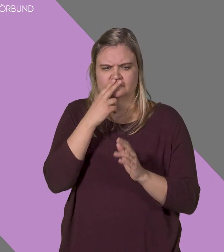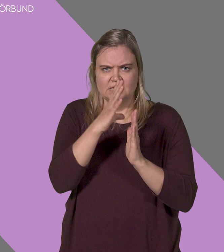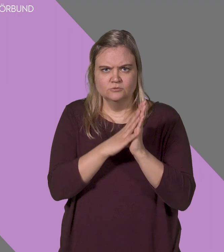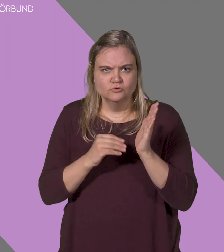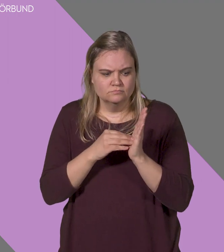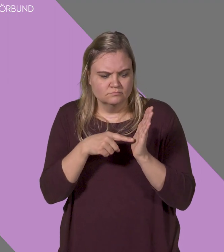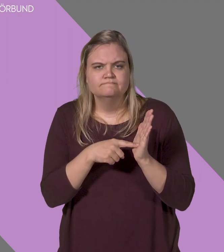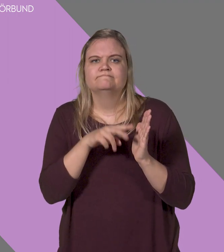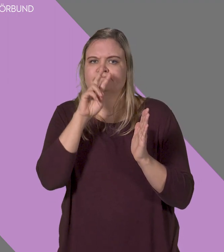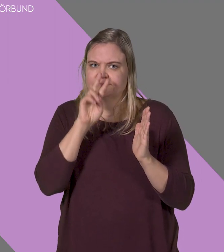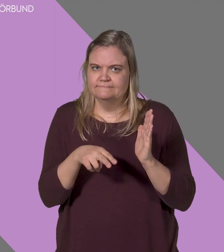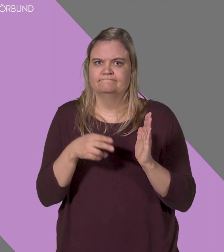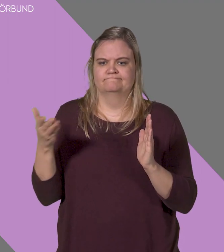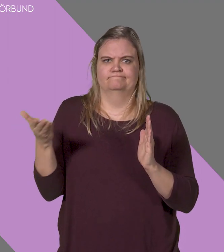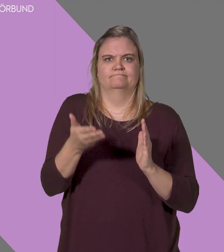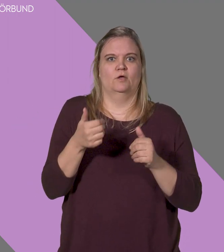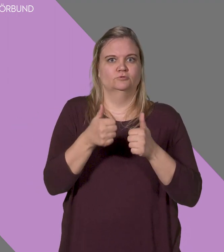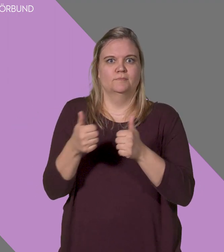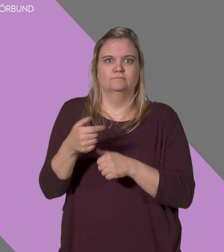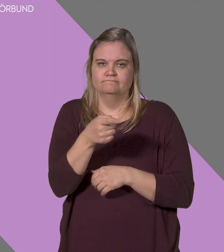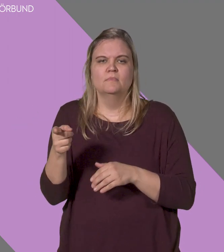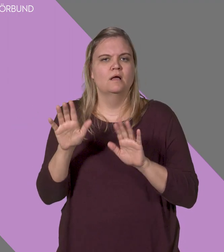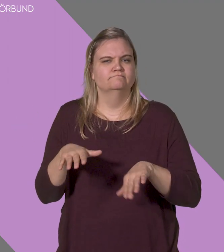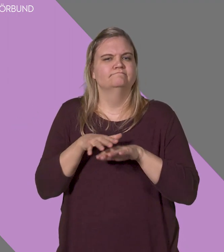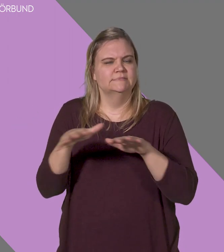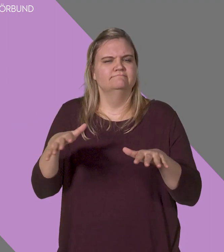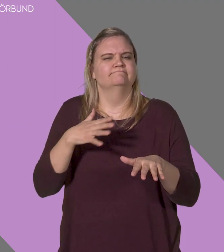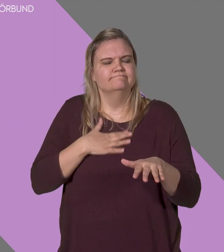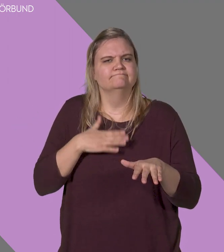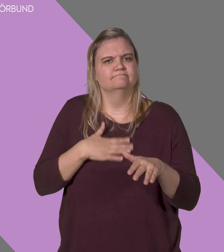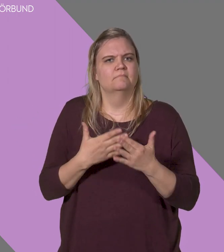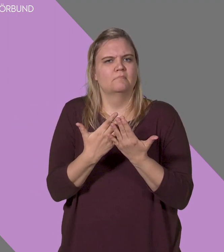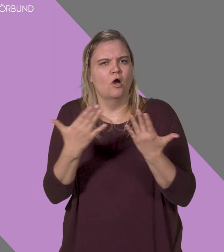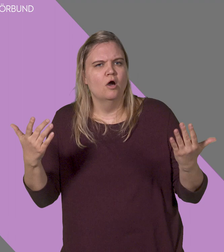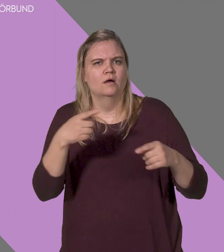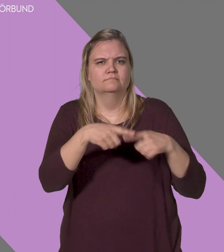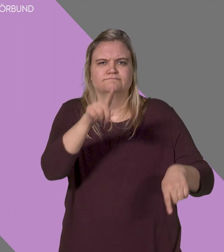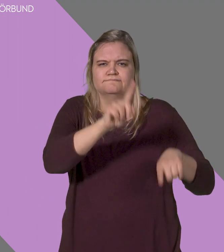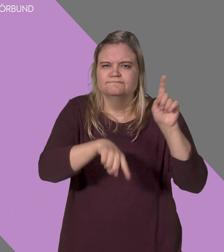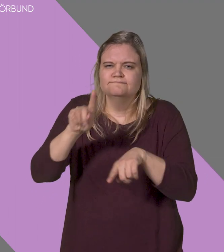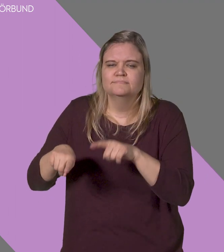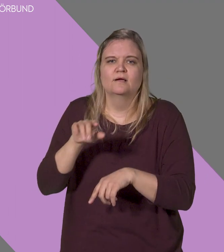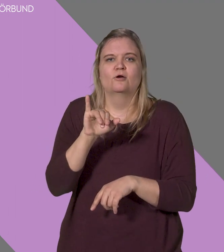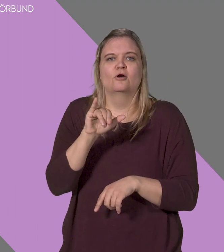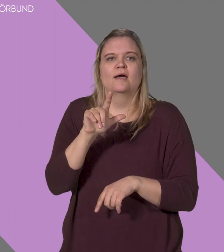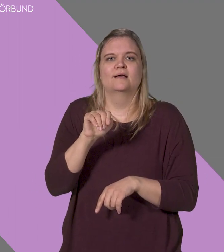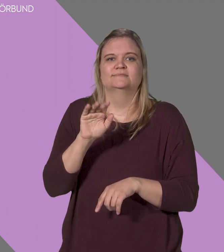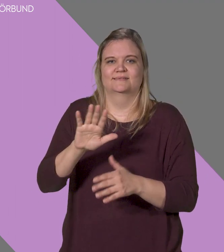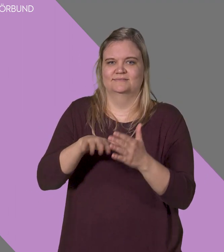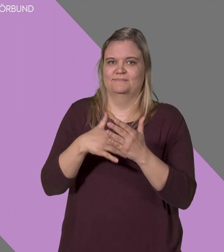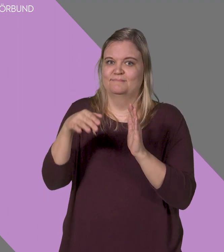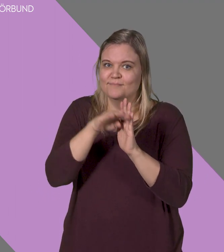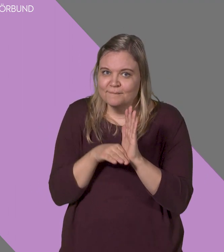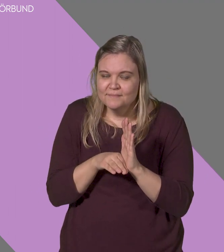Önskemål framfördes om större mångsidighet i YLE:s teckenspråkiga program -